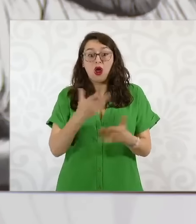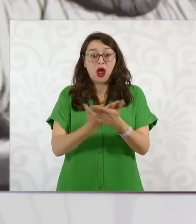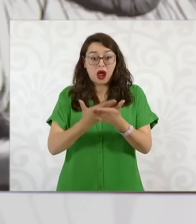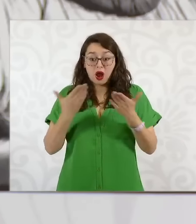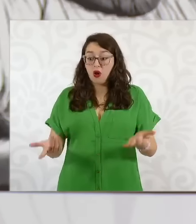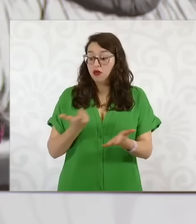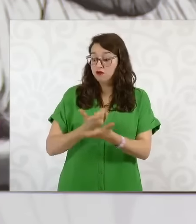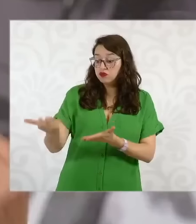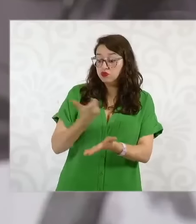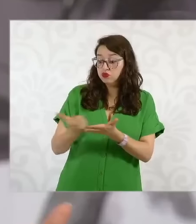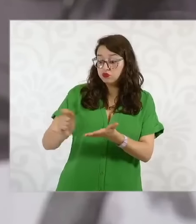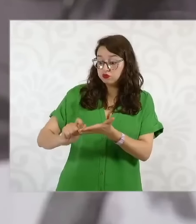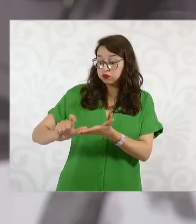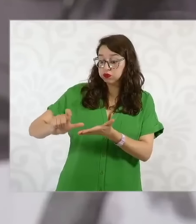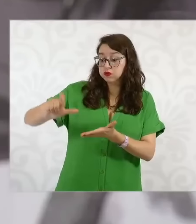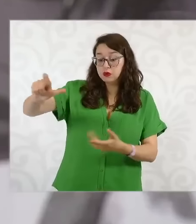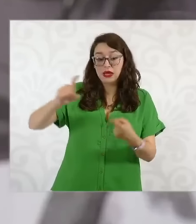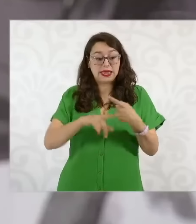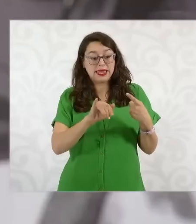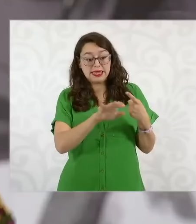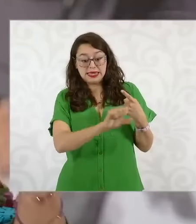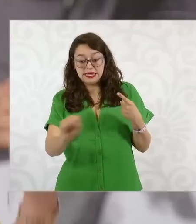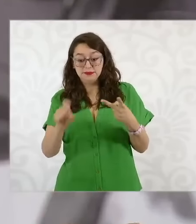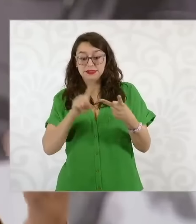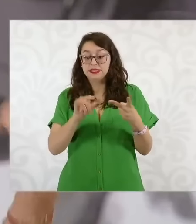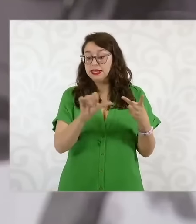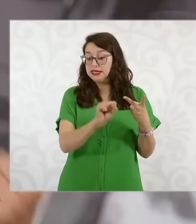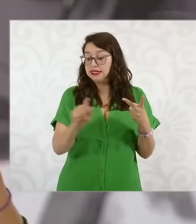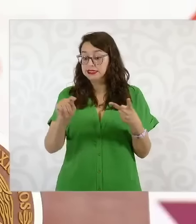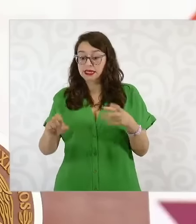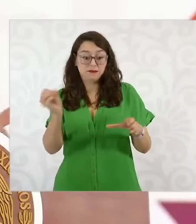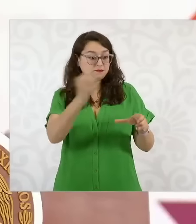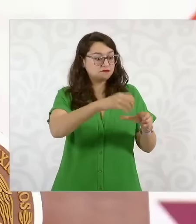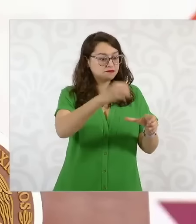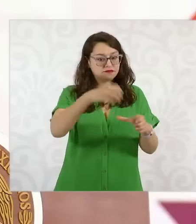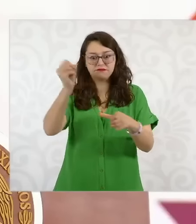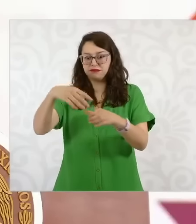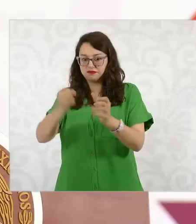aumento salarial el ISTE se capitalizó. Gracias a eso, el IMSA puede construir más hospitales.